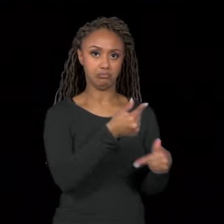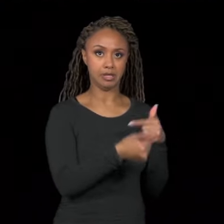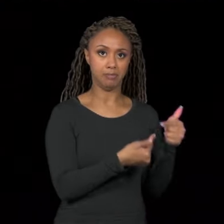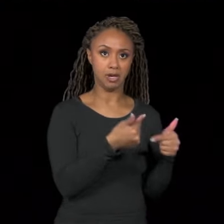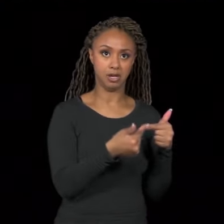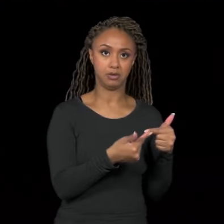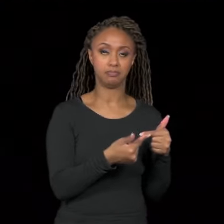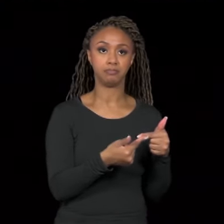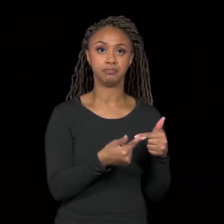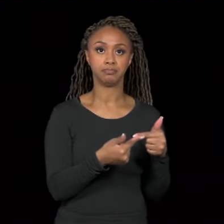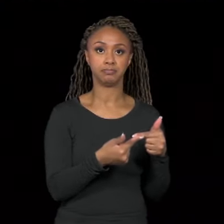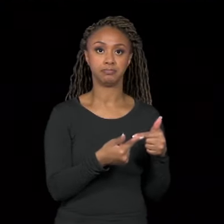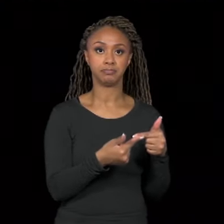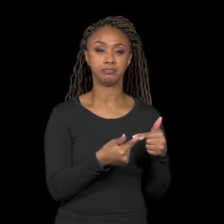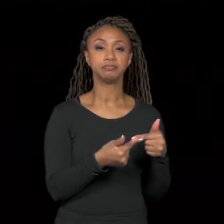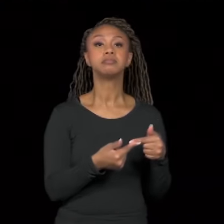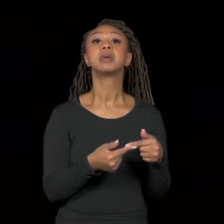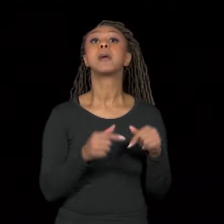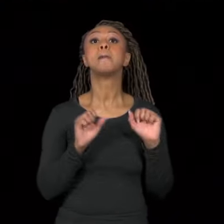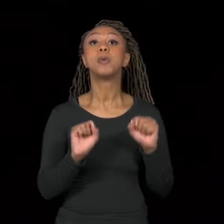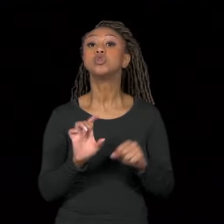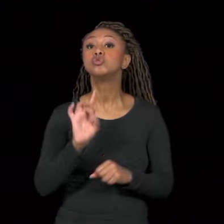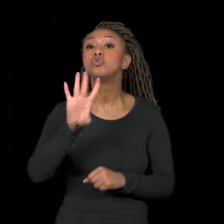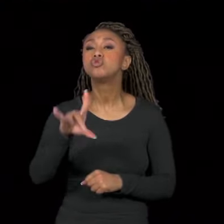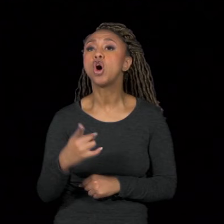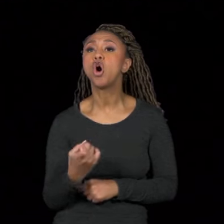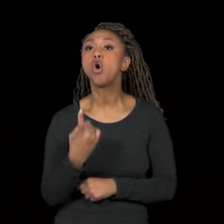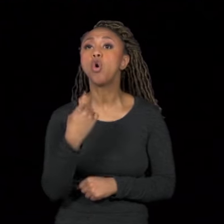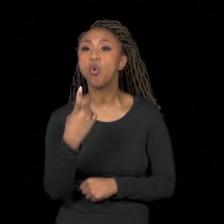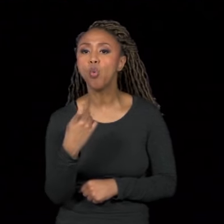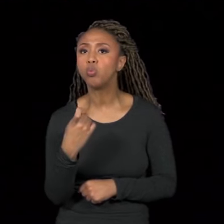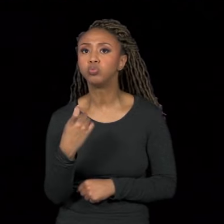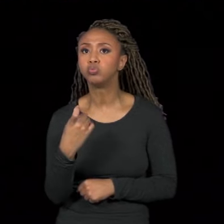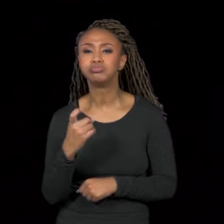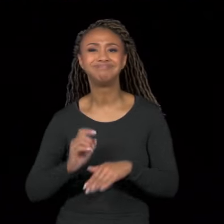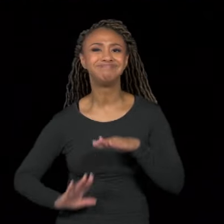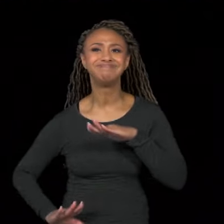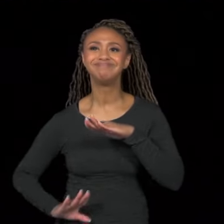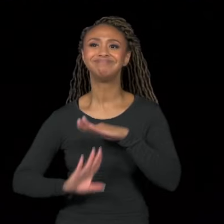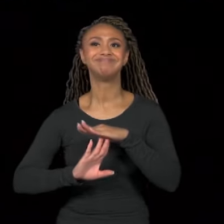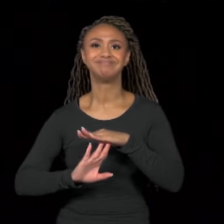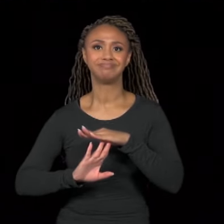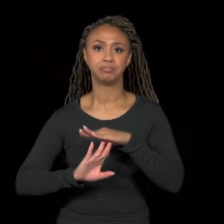TAMBÉM. ENTÃO UM FUNCIONÁRIO PODE ESTAR EM APENAS UM DEPARTAMENTO. E SE A GENTE OLHAR AQUI